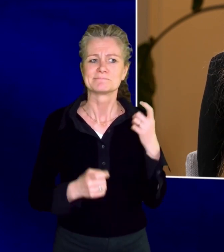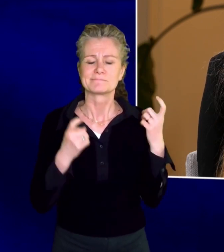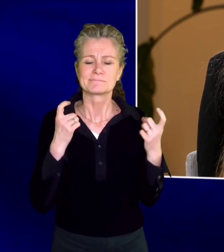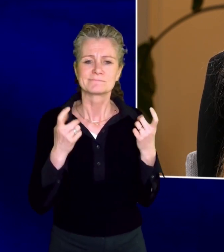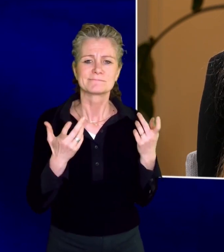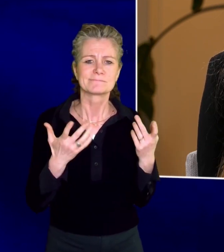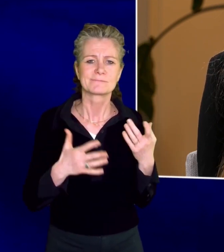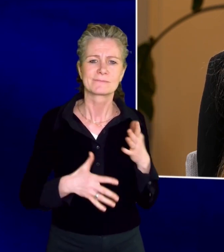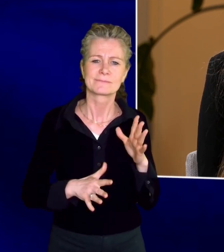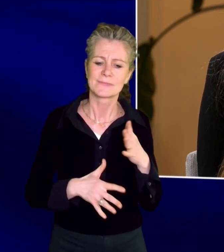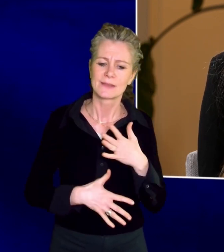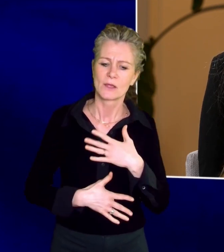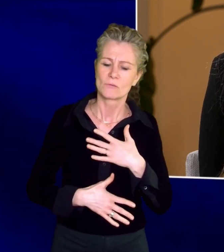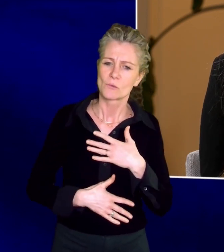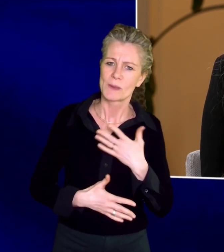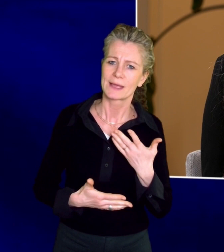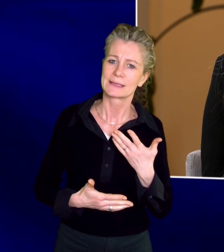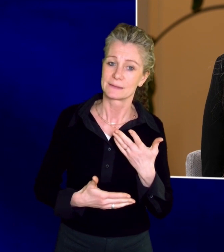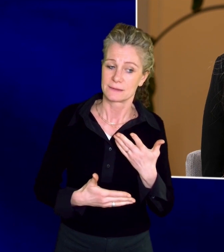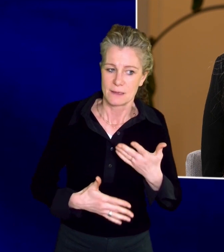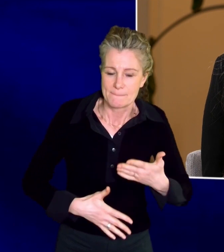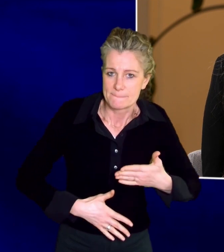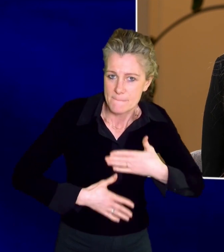Voor mij is dat dus het mogen vertellen het belangrijkste.